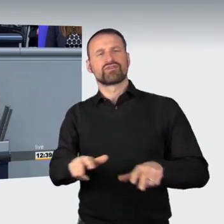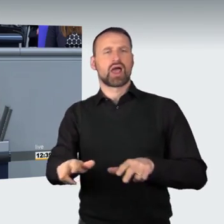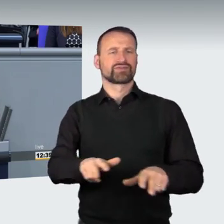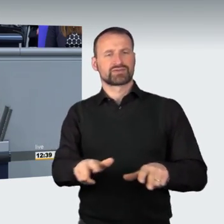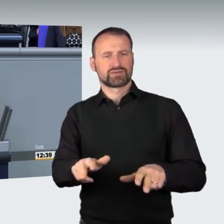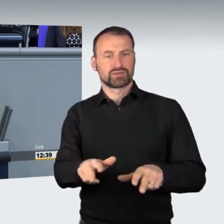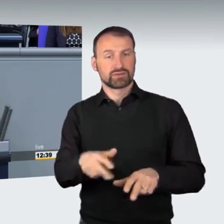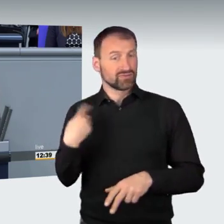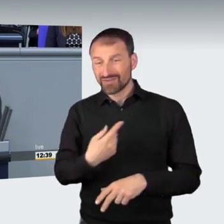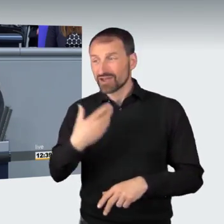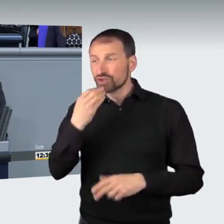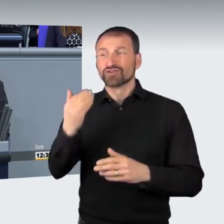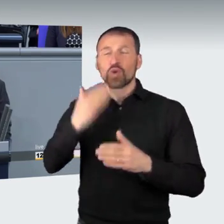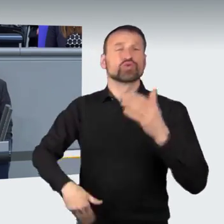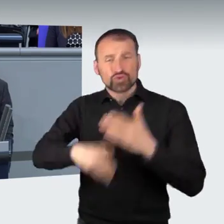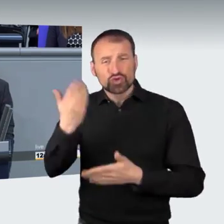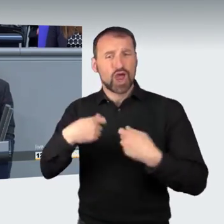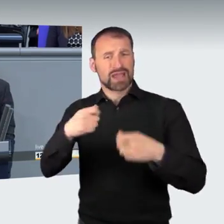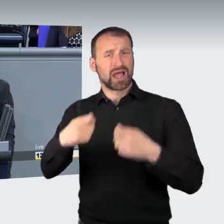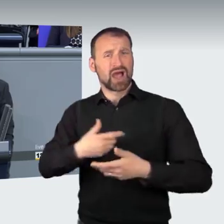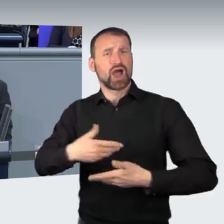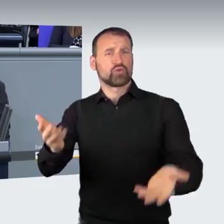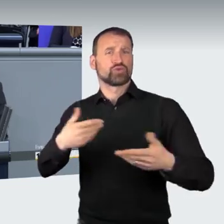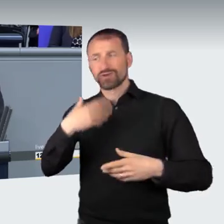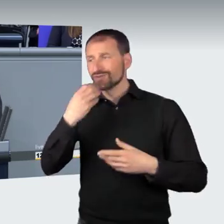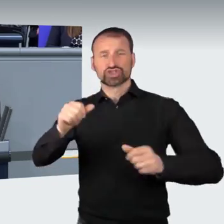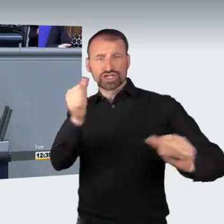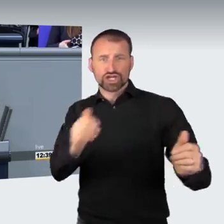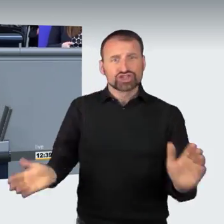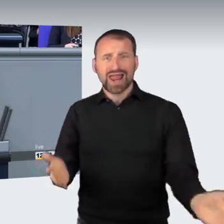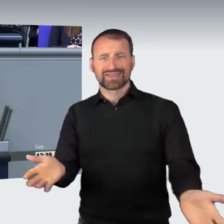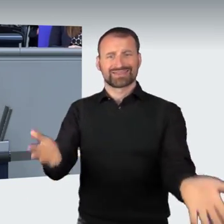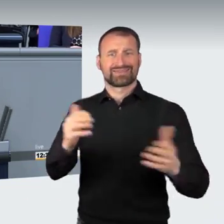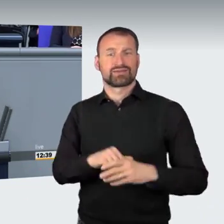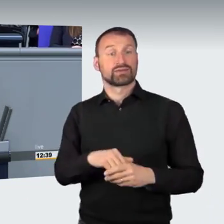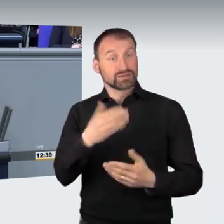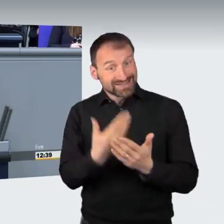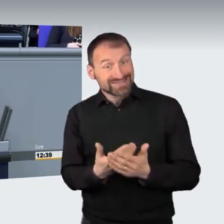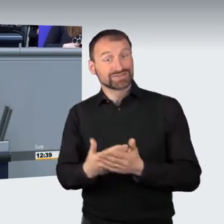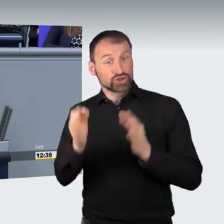dann muss auch das Angebot an Wohnungen mitwachsen, um die Mietpreise konstant zu halten.